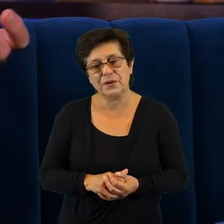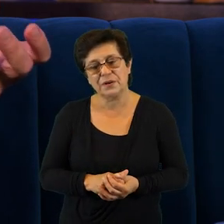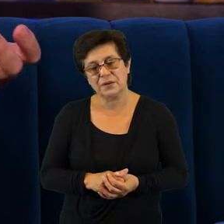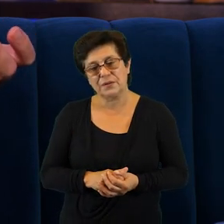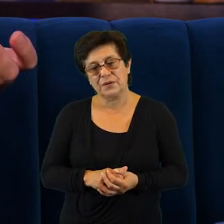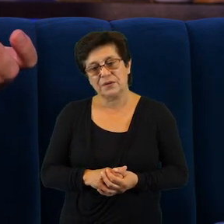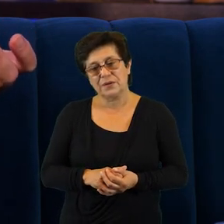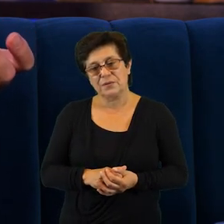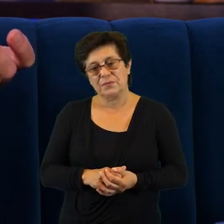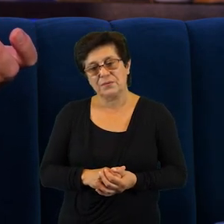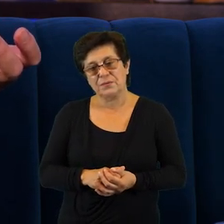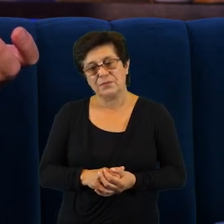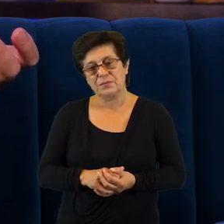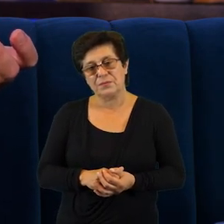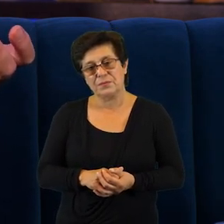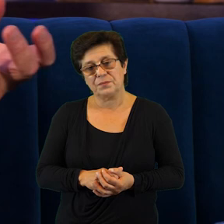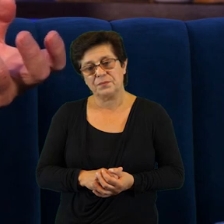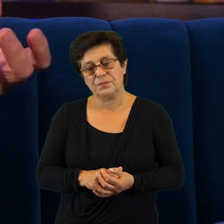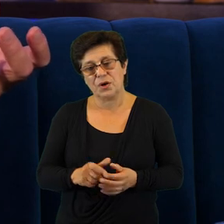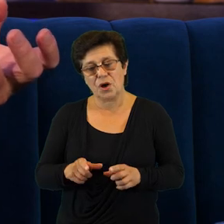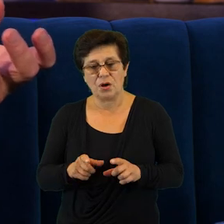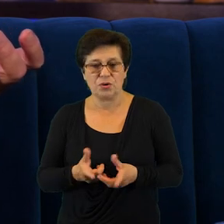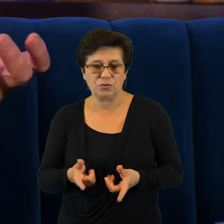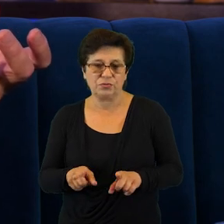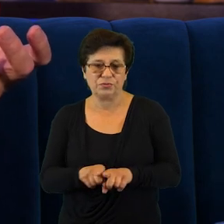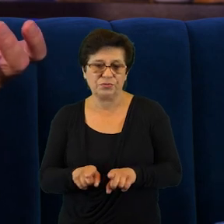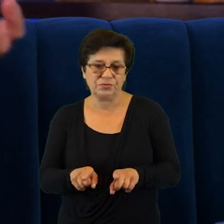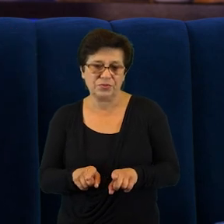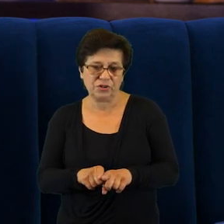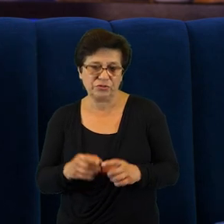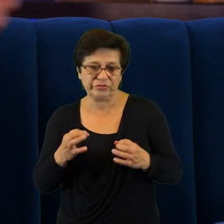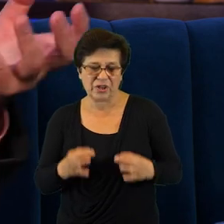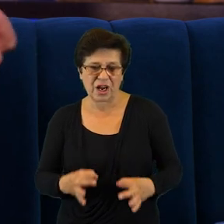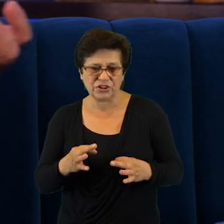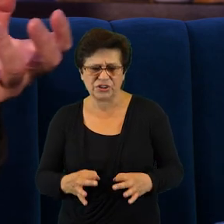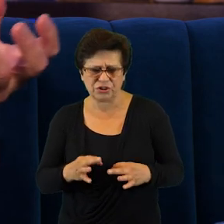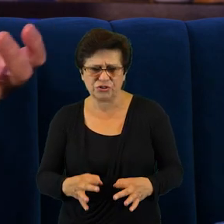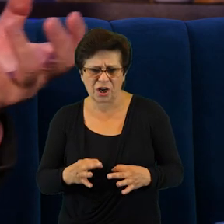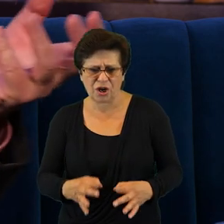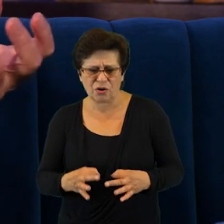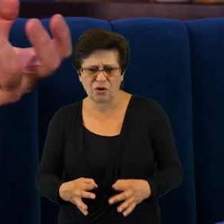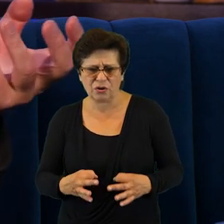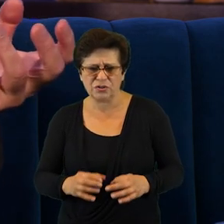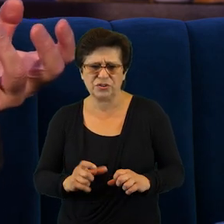kanonu właściwie, również współczesnego, gdzie we wszystko zamieszany jest słoń.